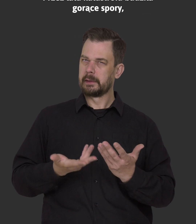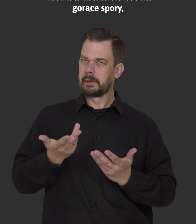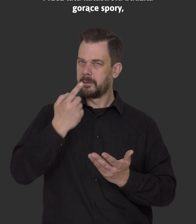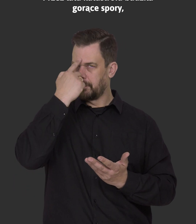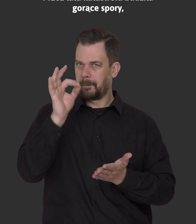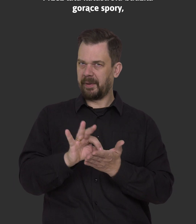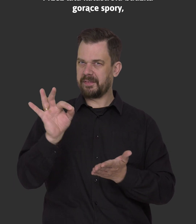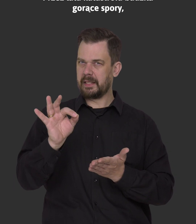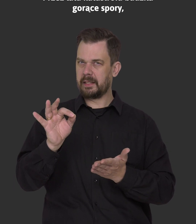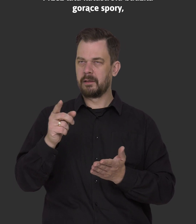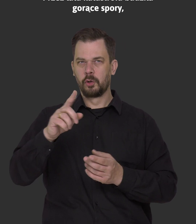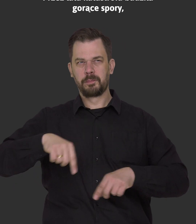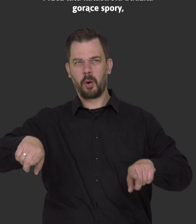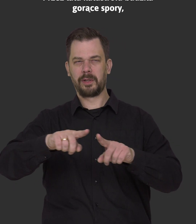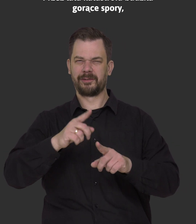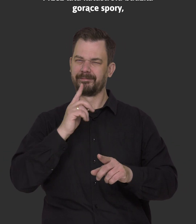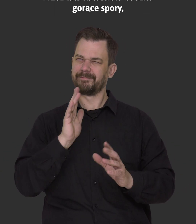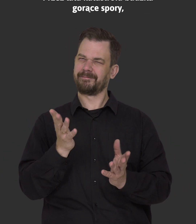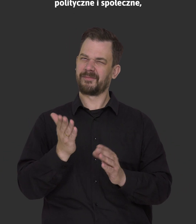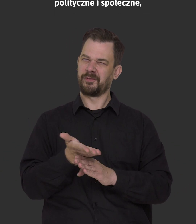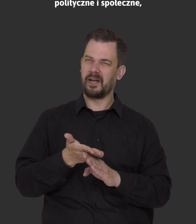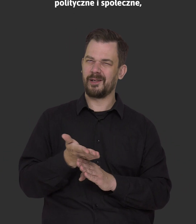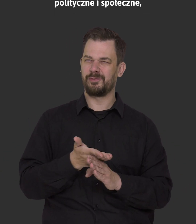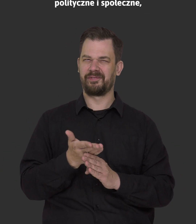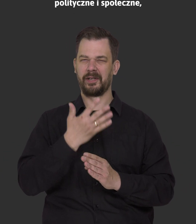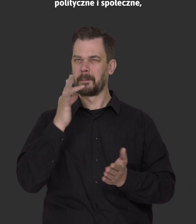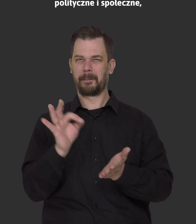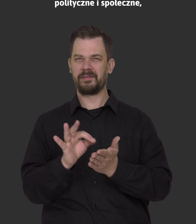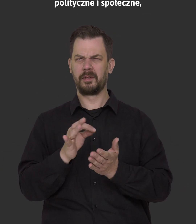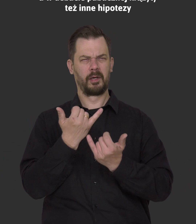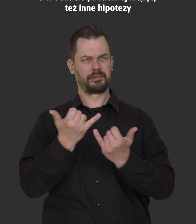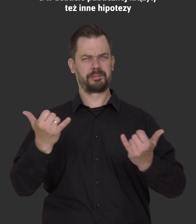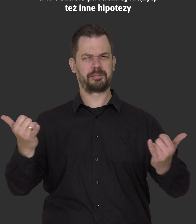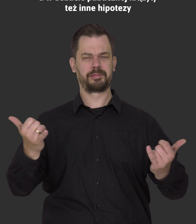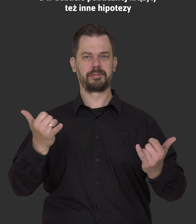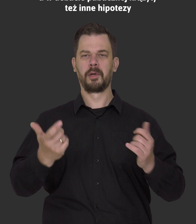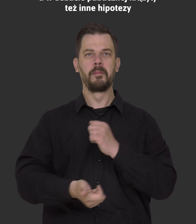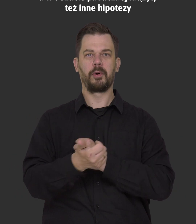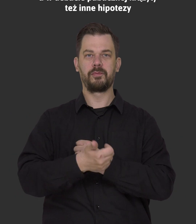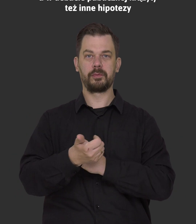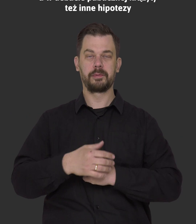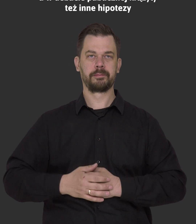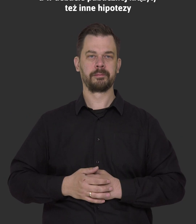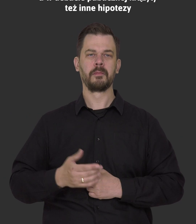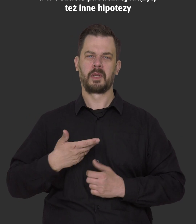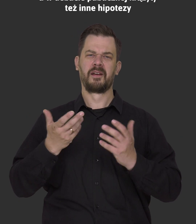Przez lata katastrofa budziła gorące spory, polityczne i społeczne, a w debacie publicznej krążyły też inne hipotezy